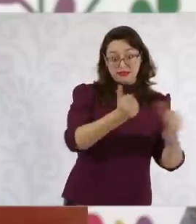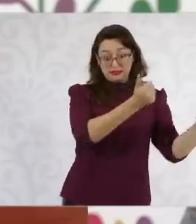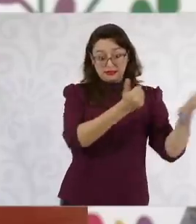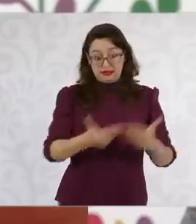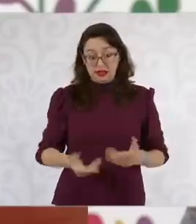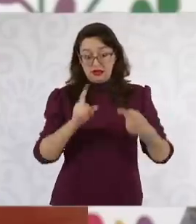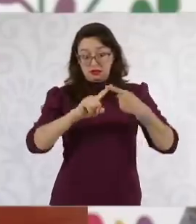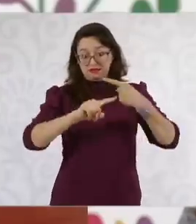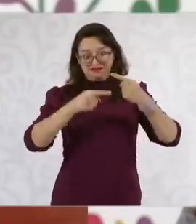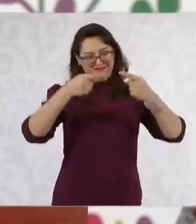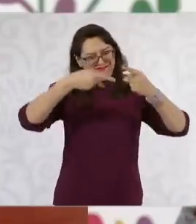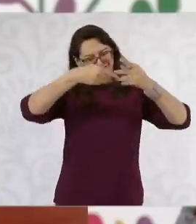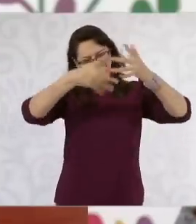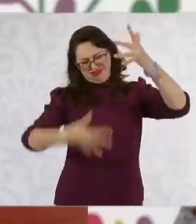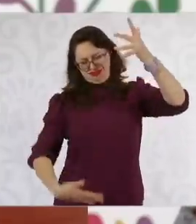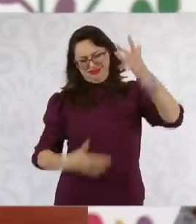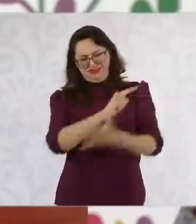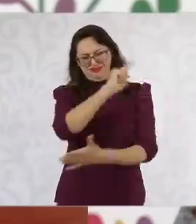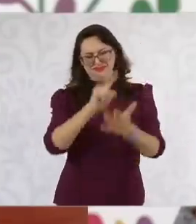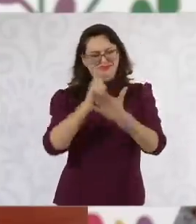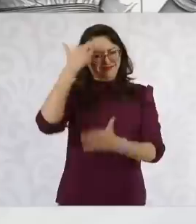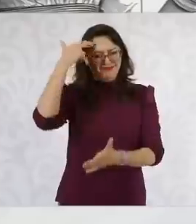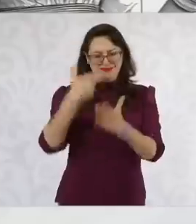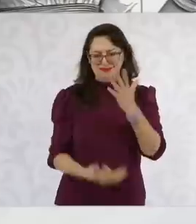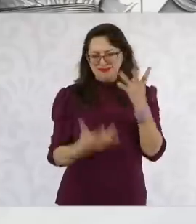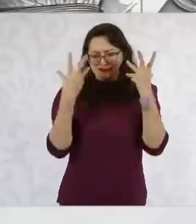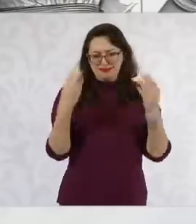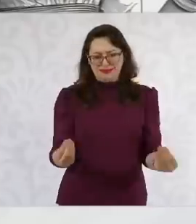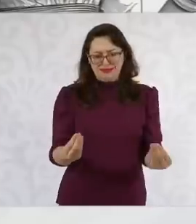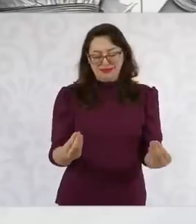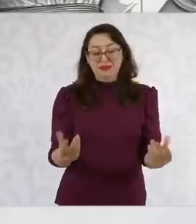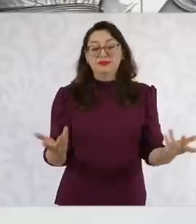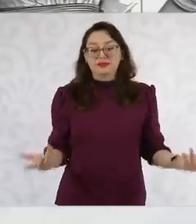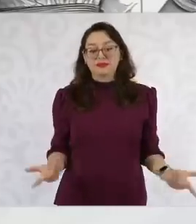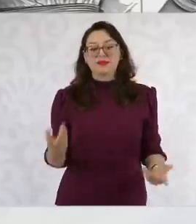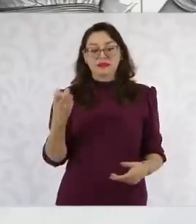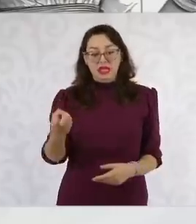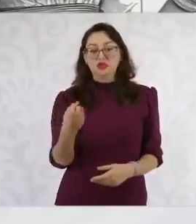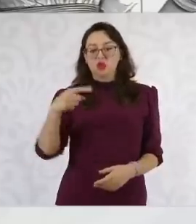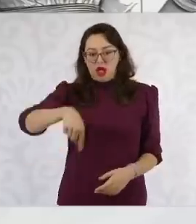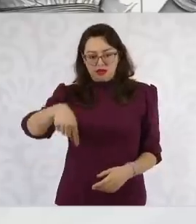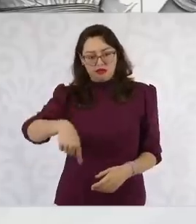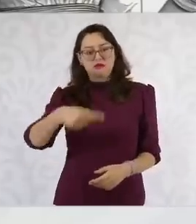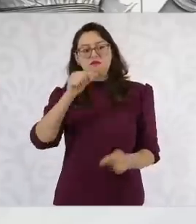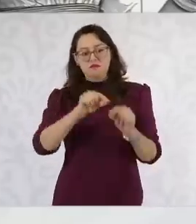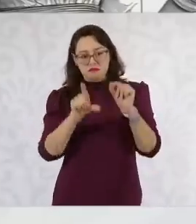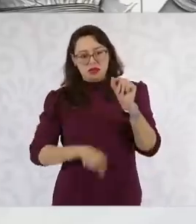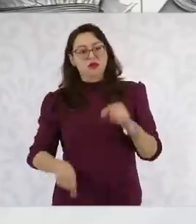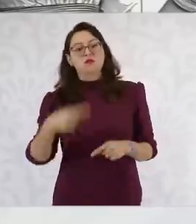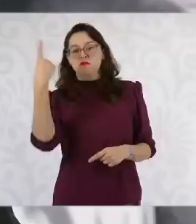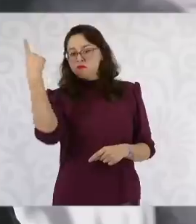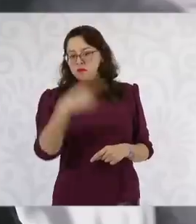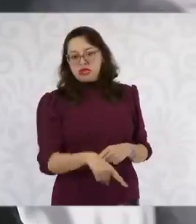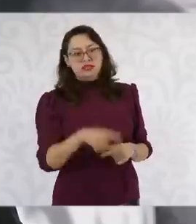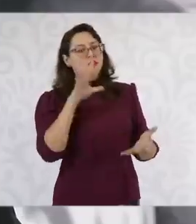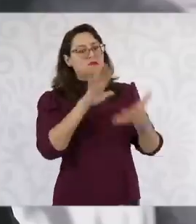ilegales de este individuo es esas esas órdenes depresión están vigentes están listas las conoce